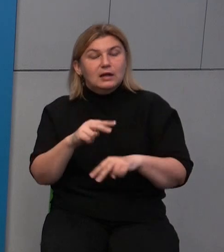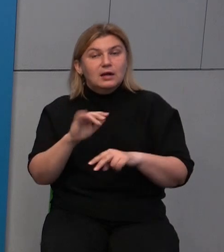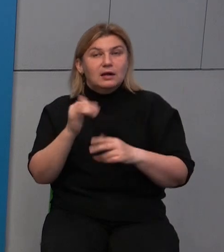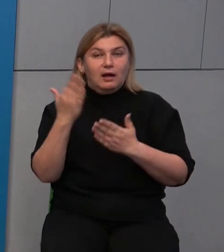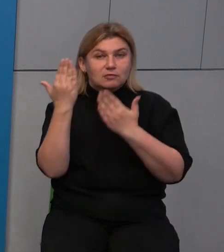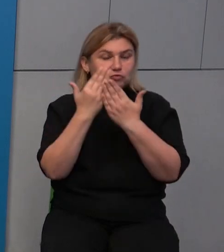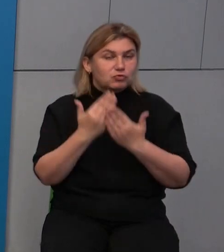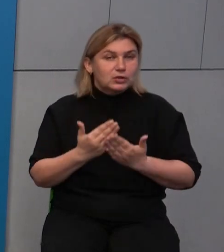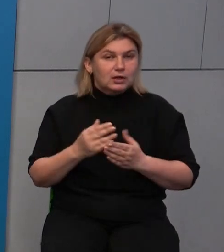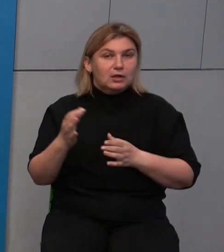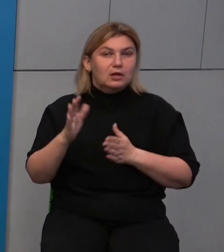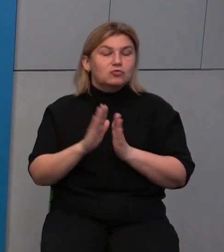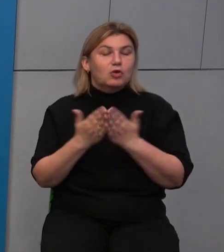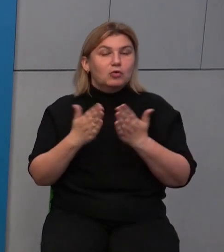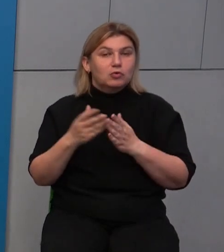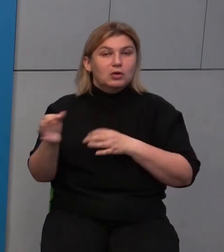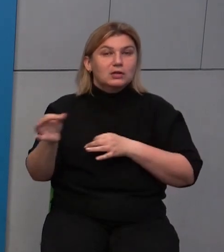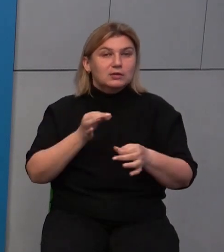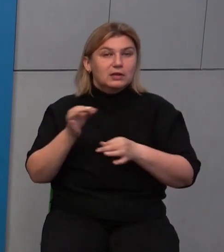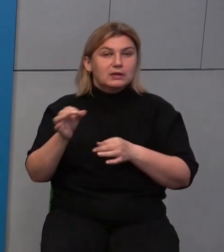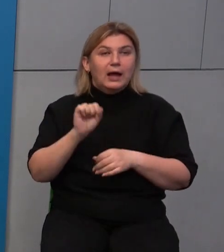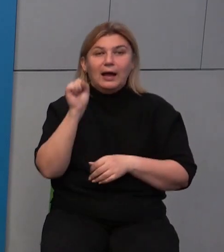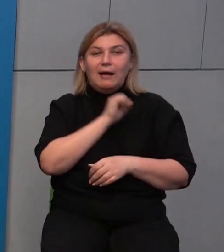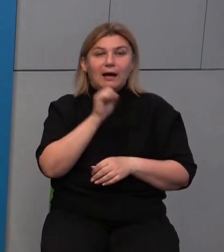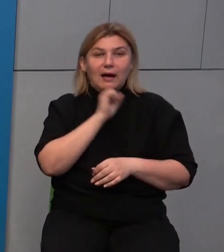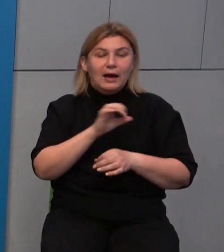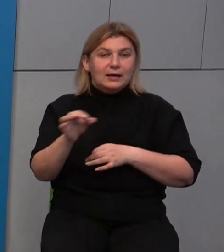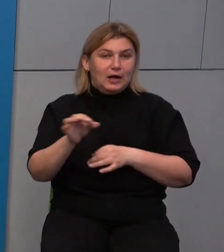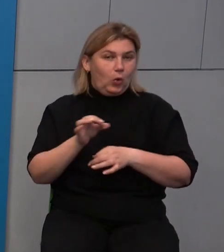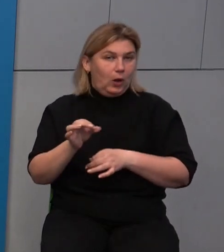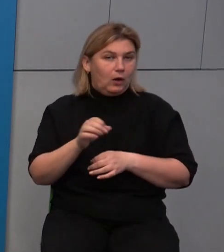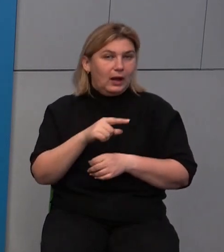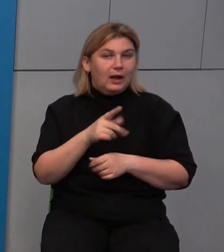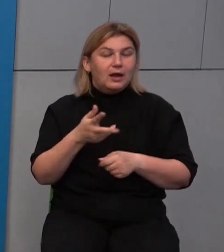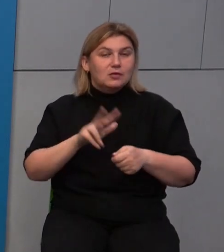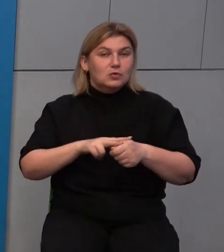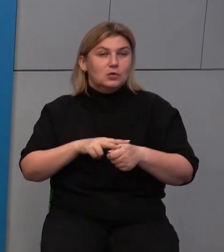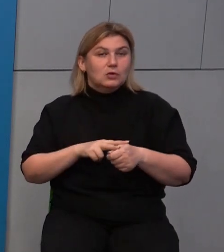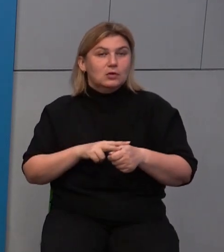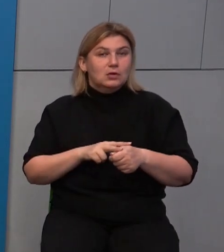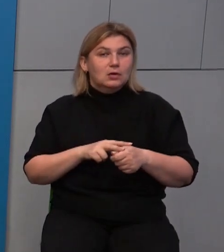książki historyczne z archeologii, która jest teraz, obecnie pod wpływem rozmaitych nauk